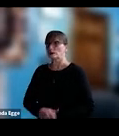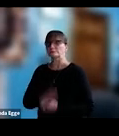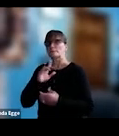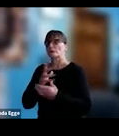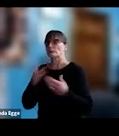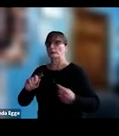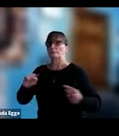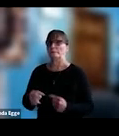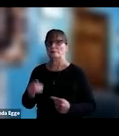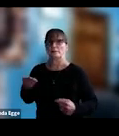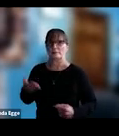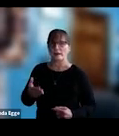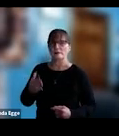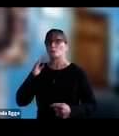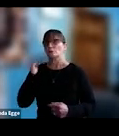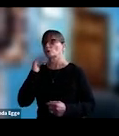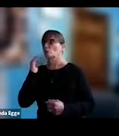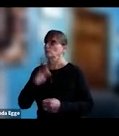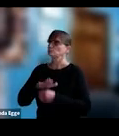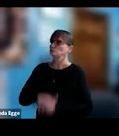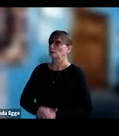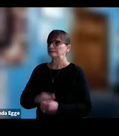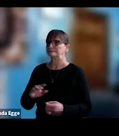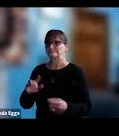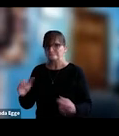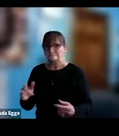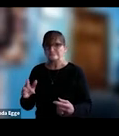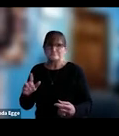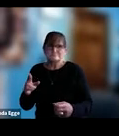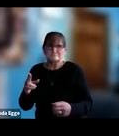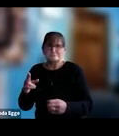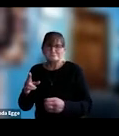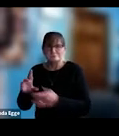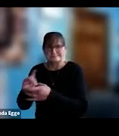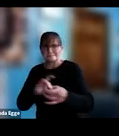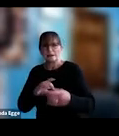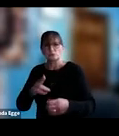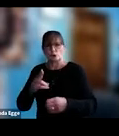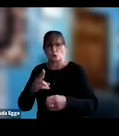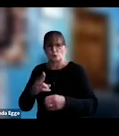y ya sabemos que el estrés la lleva a consumir. Pero con esto, también podemos usar un poco de investigación externa